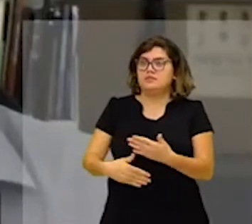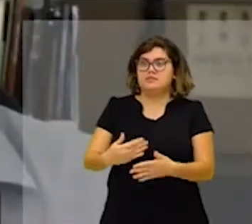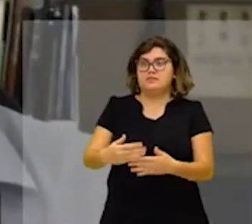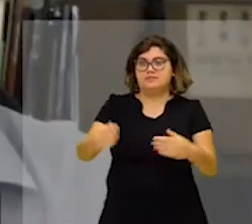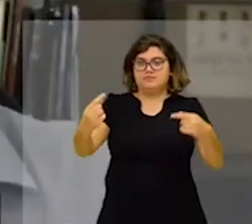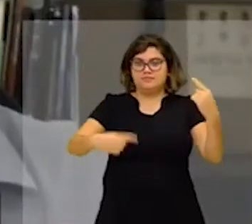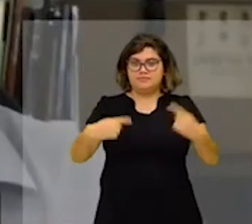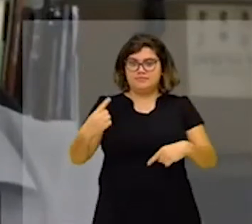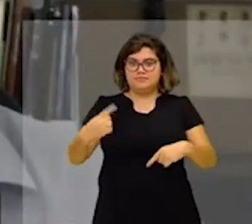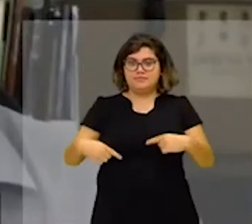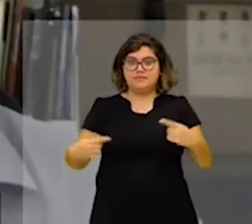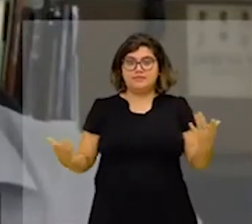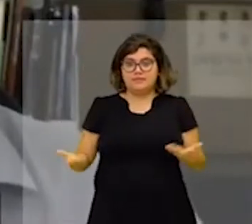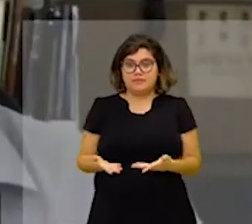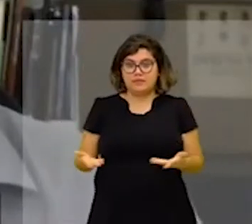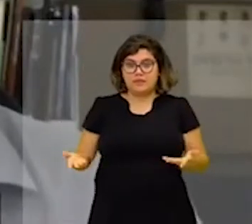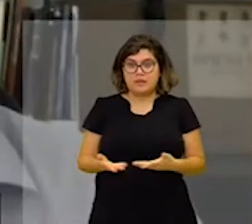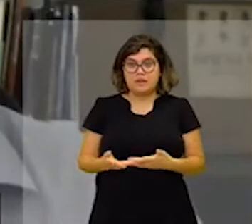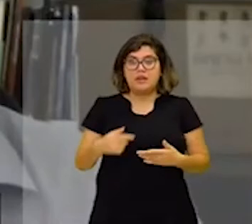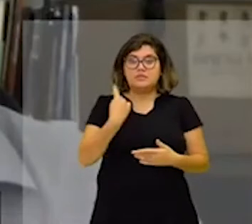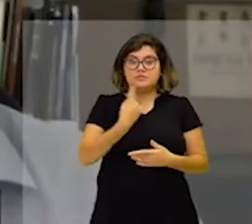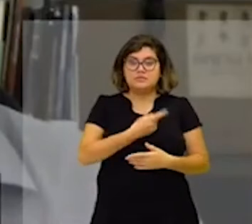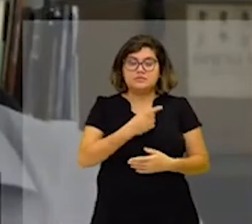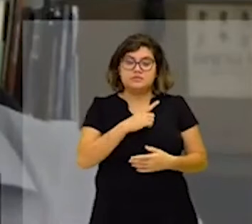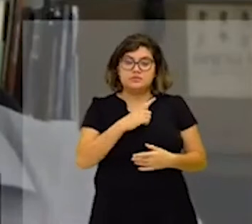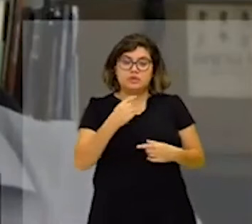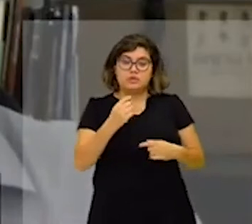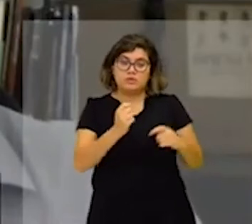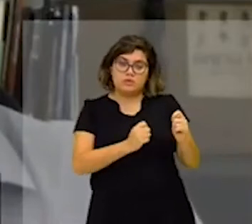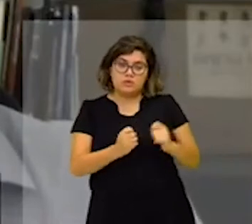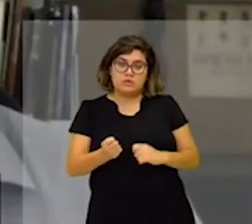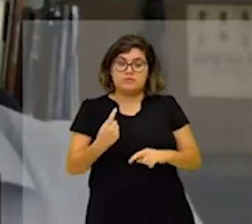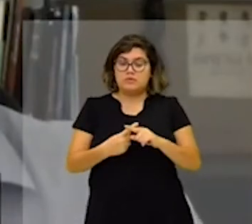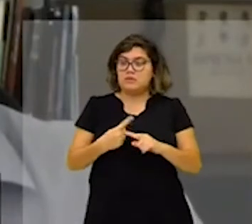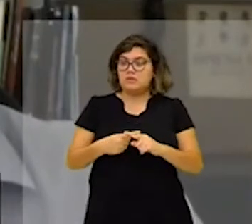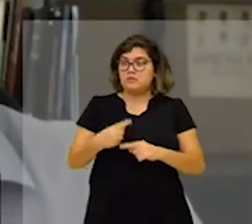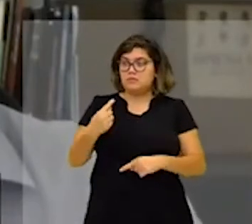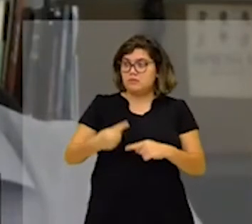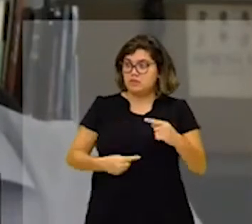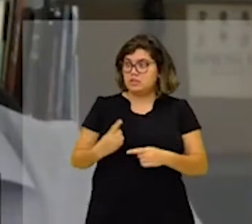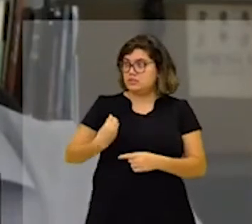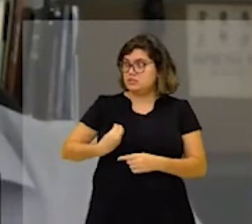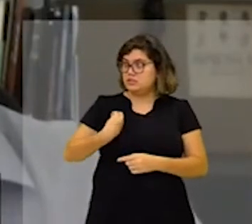estamos discutindo mecanismo de controle é porque a política existe uma esse sobre